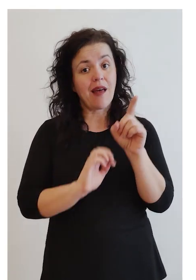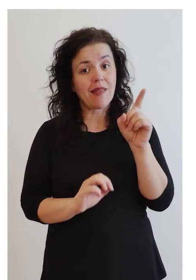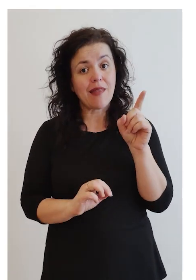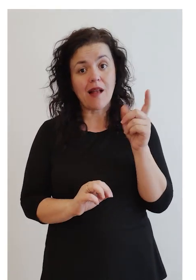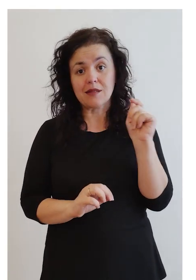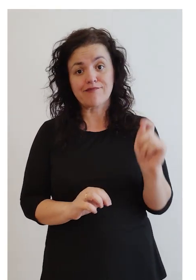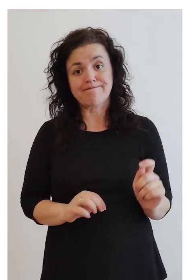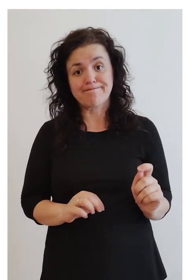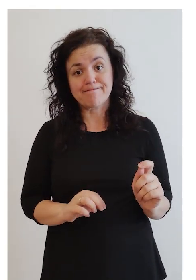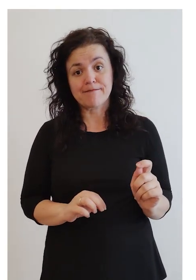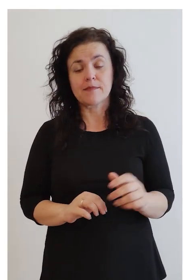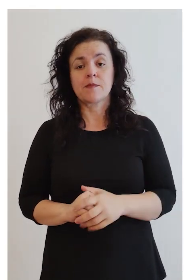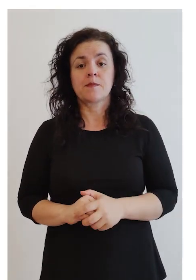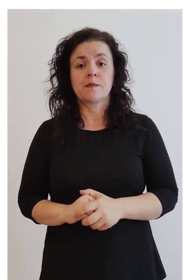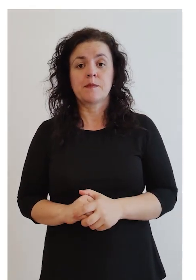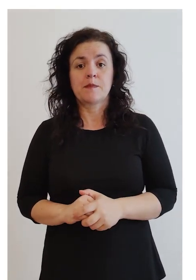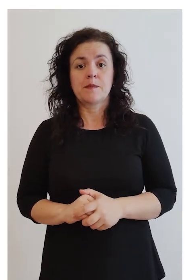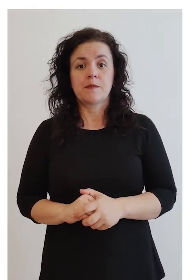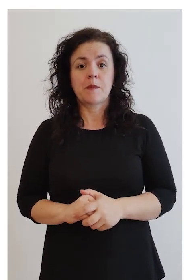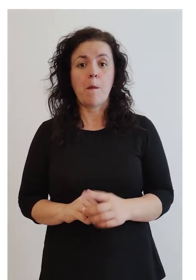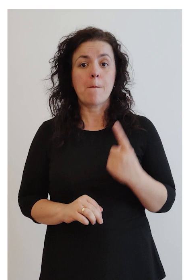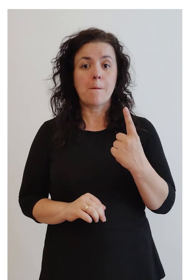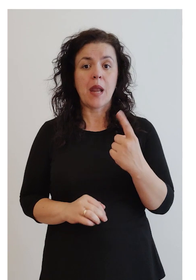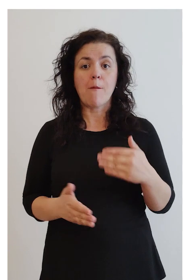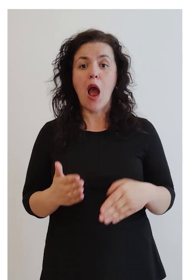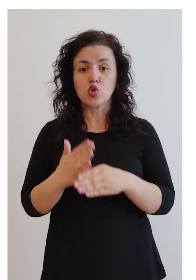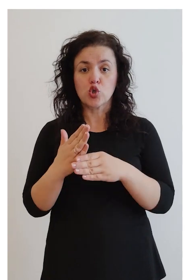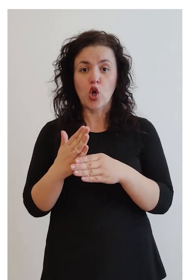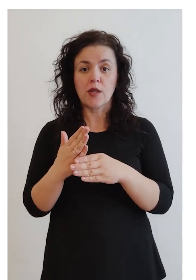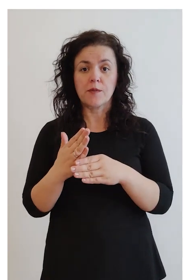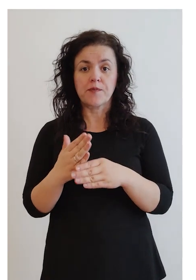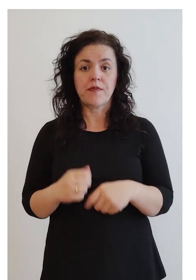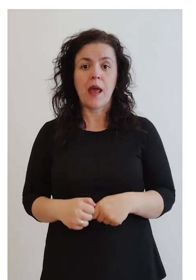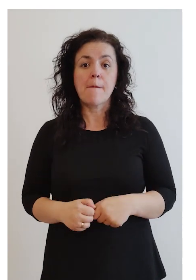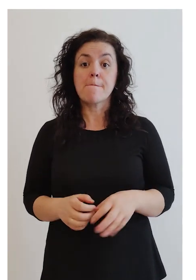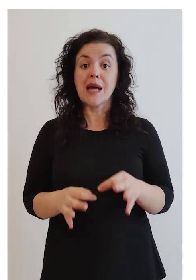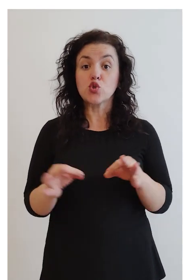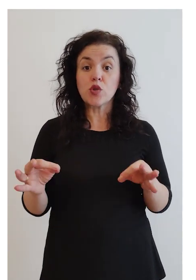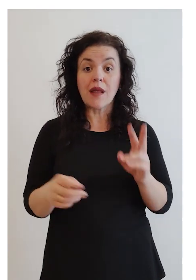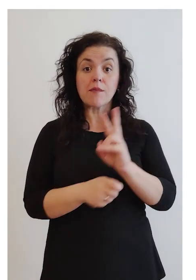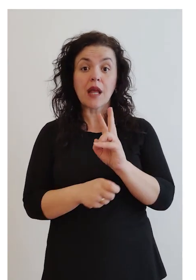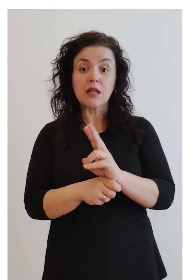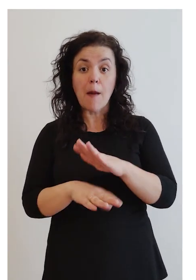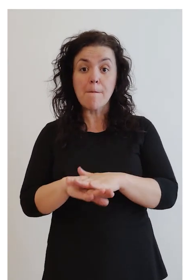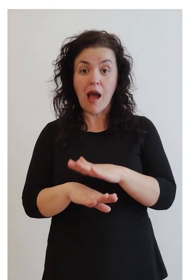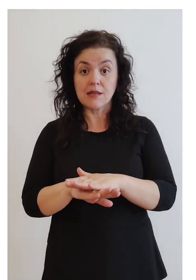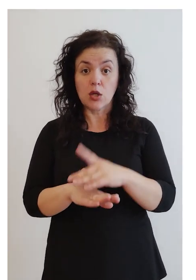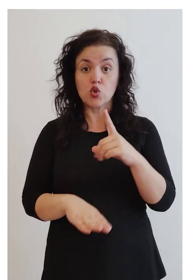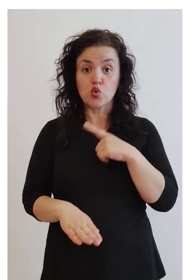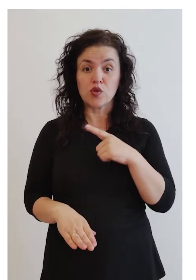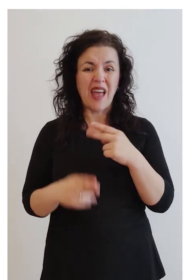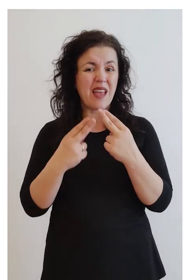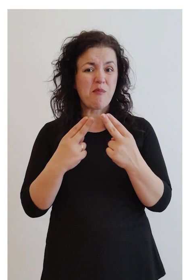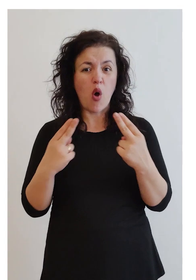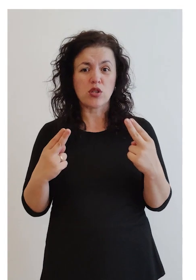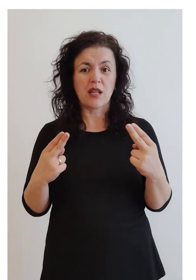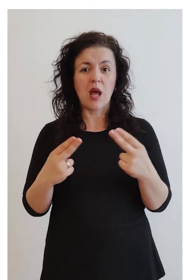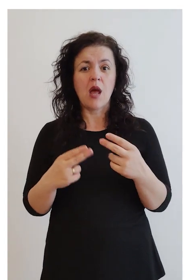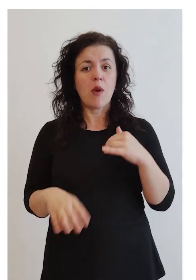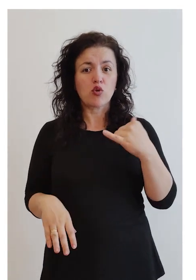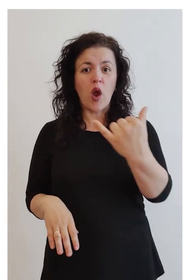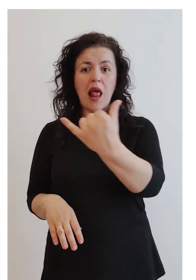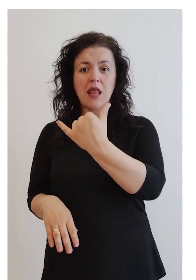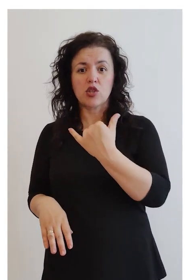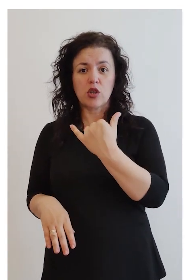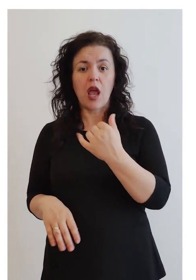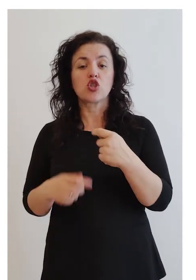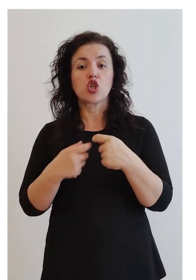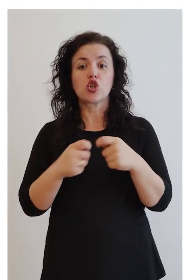Măsurile de precauție de bază sunt importante pentru călătorie și toți călătorii trebuie să aibă o trusă minimală de primajutor.